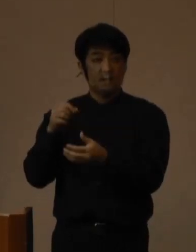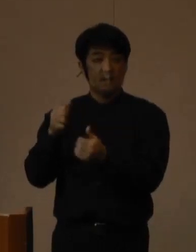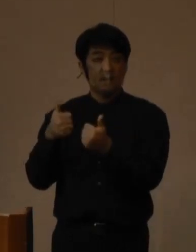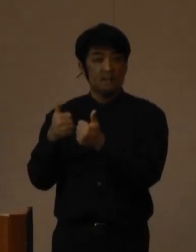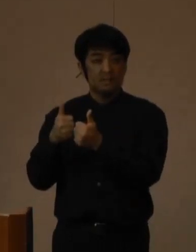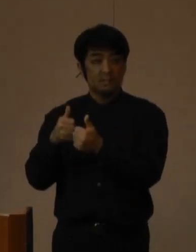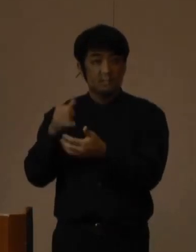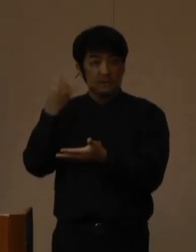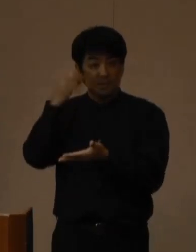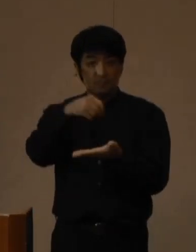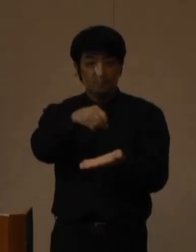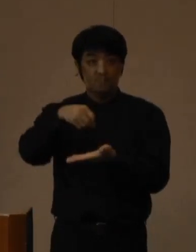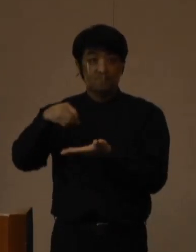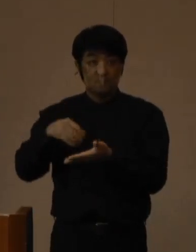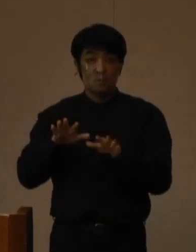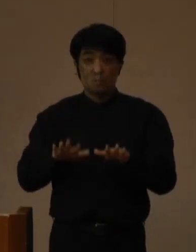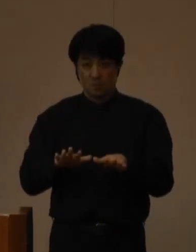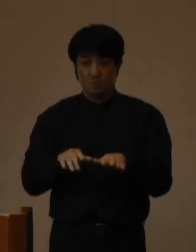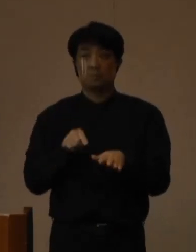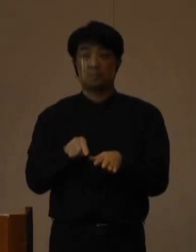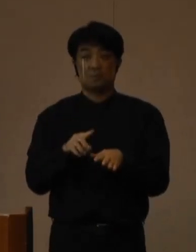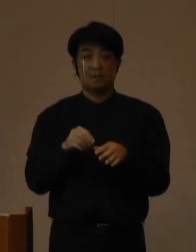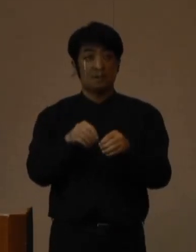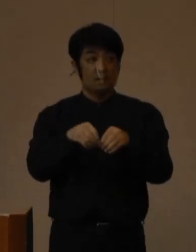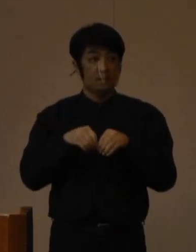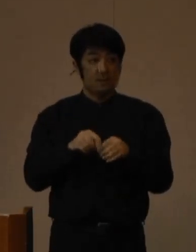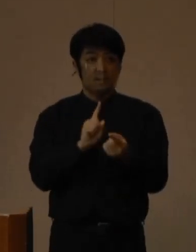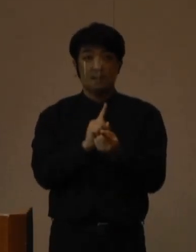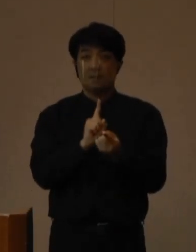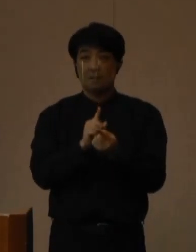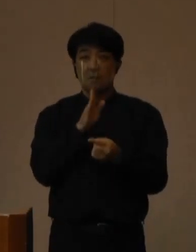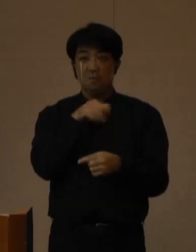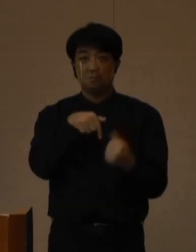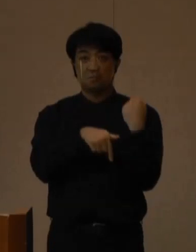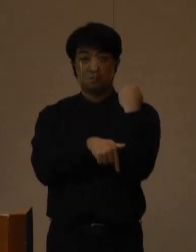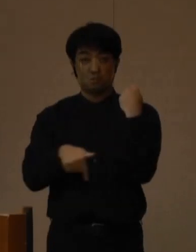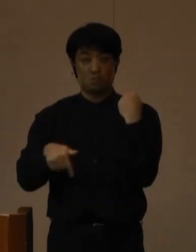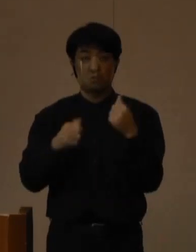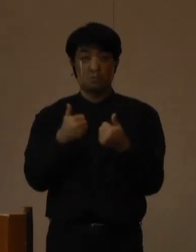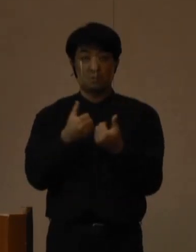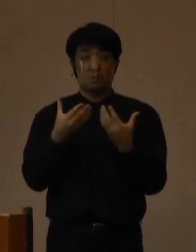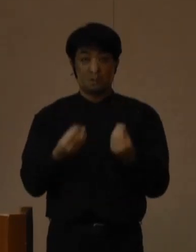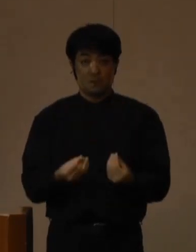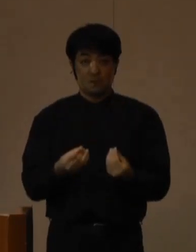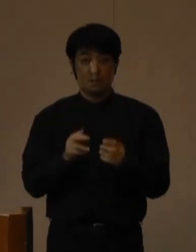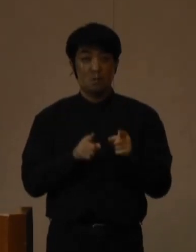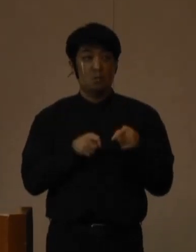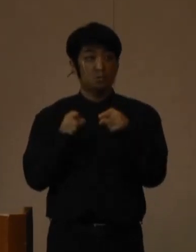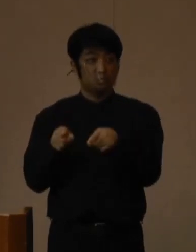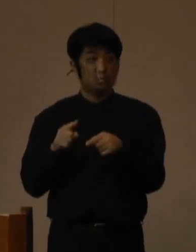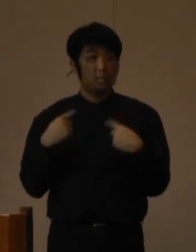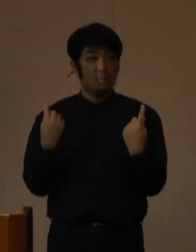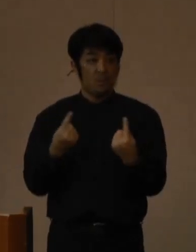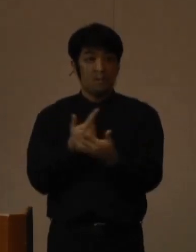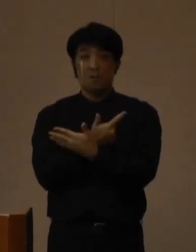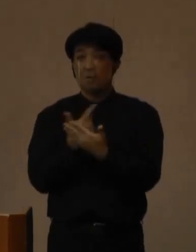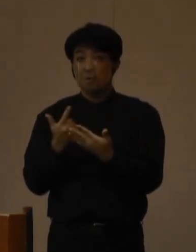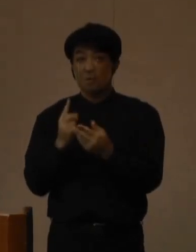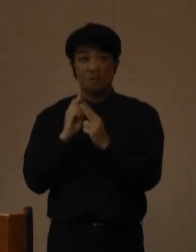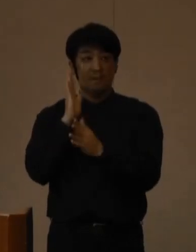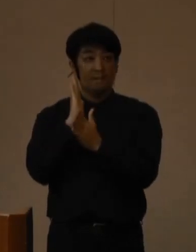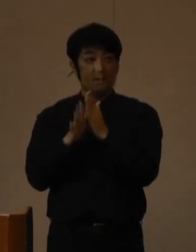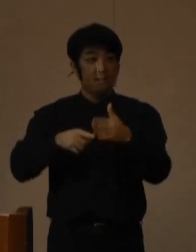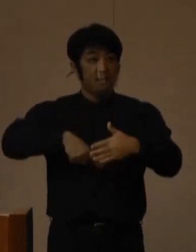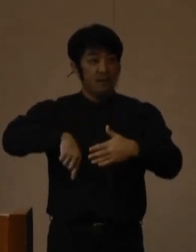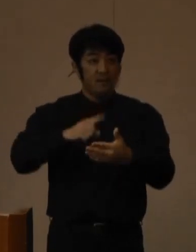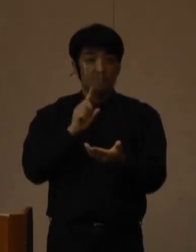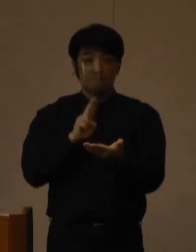本日、新型コロナウイルス感染症対策本部を開催し、GoToキャンペーン事業に対する県の方針を決定いたしました。